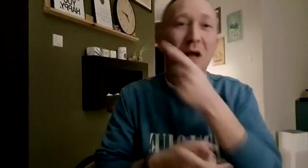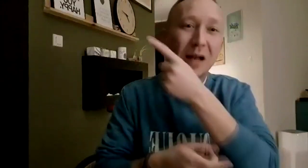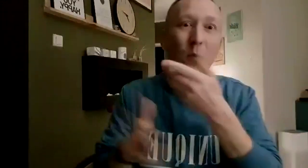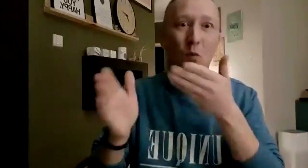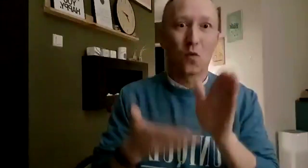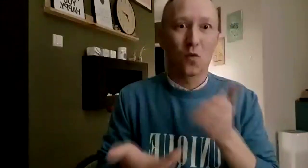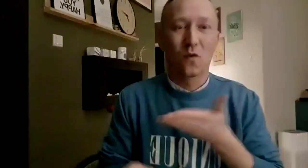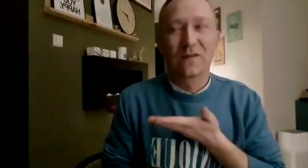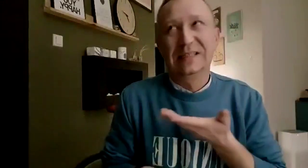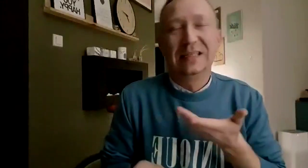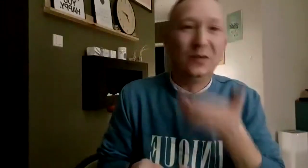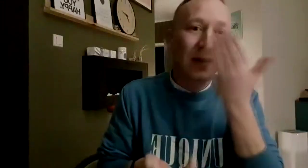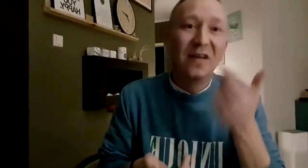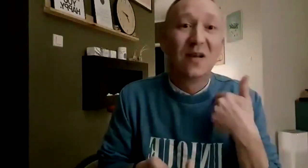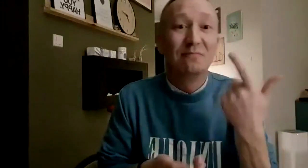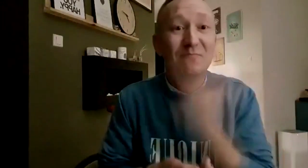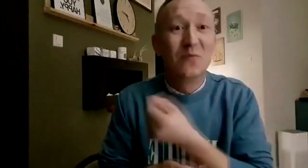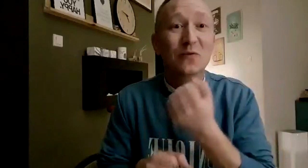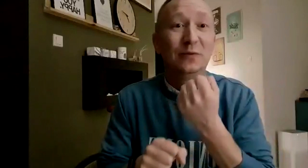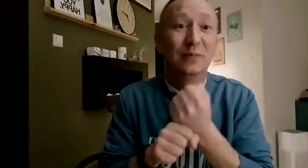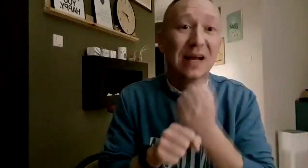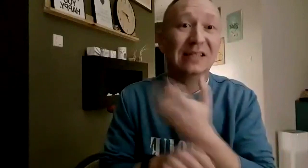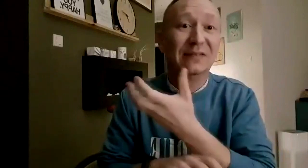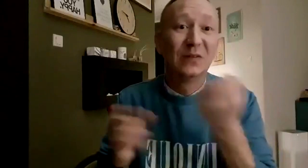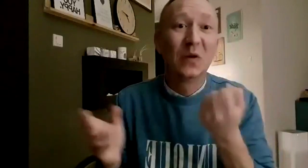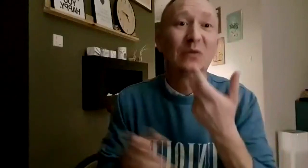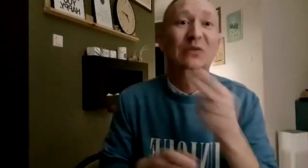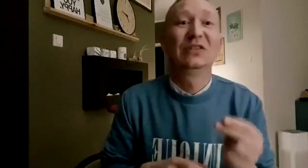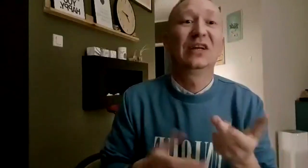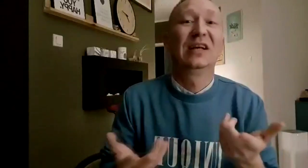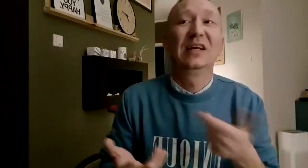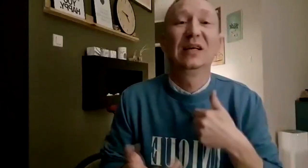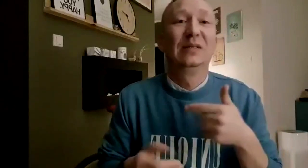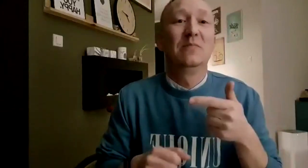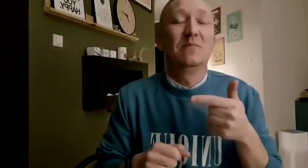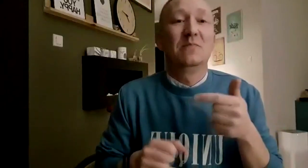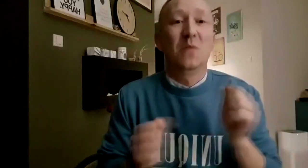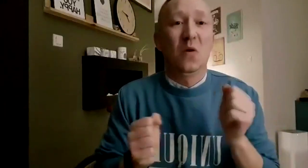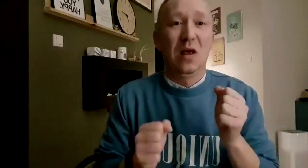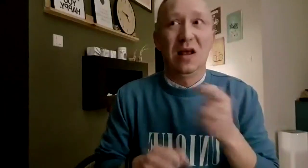W pracy już miałem przygotowane, nie wiem, czy pójść do pracy po te materiały?